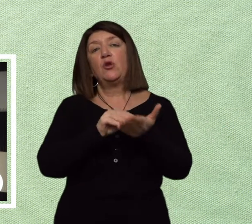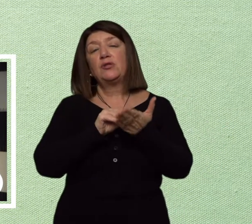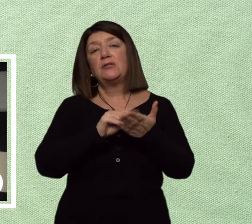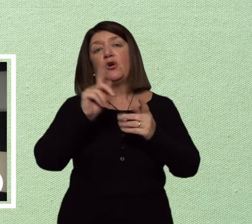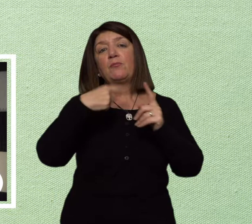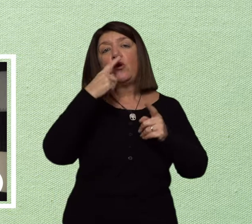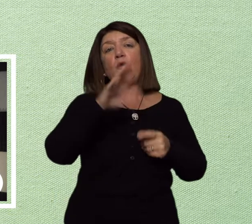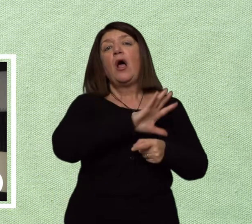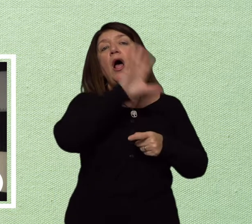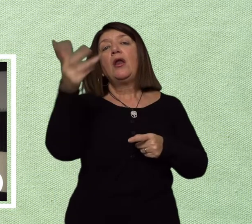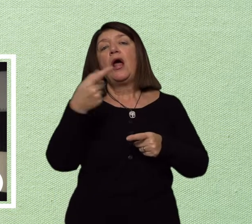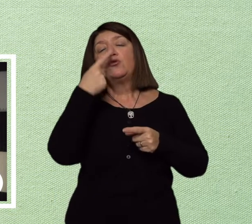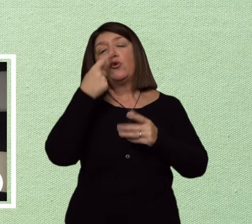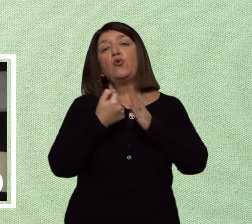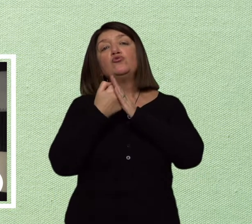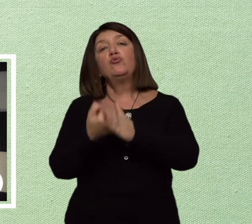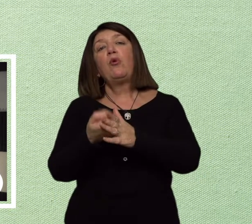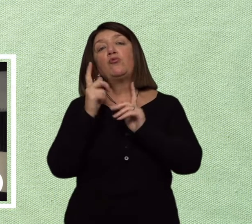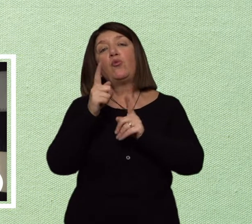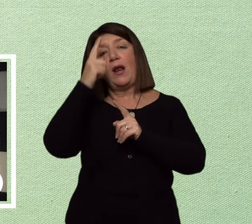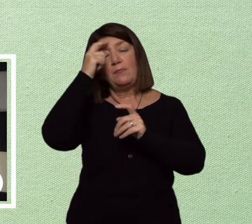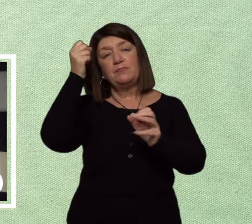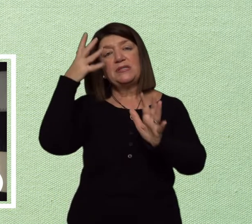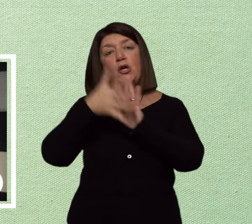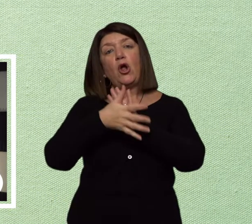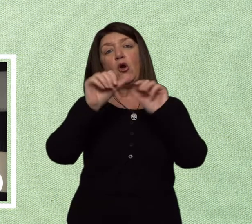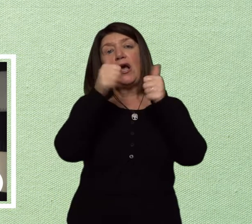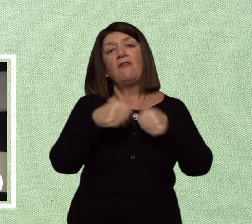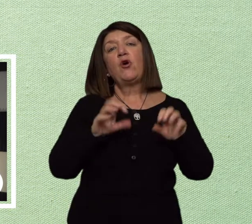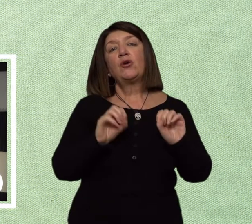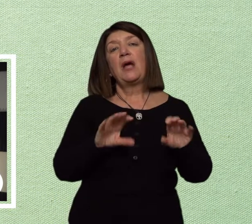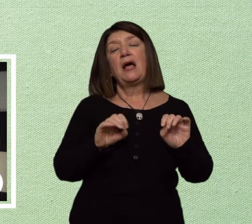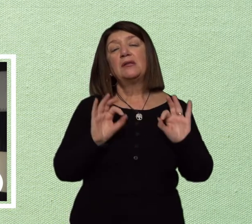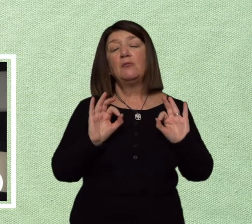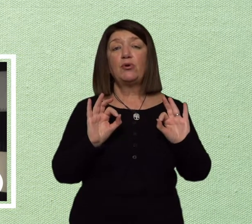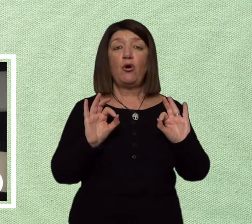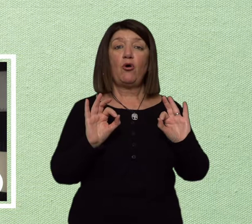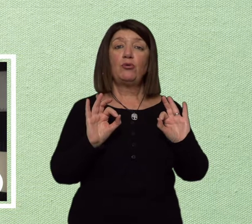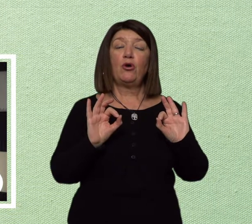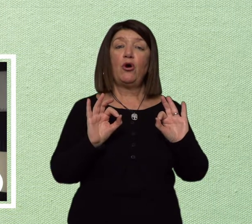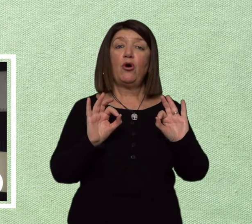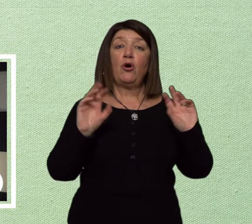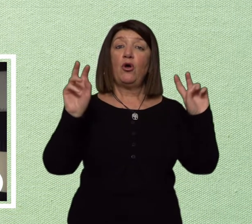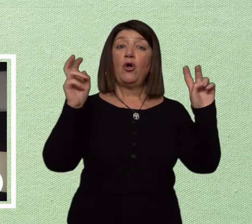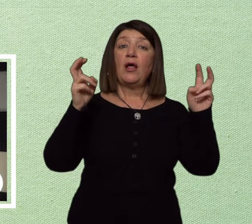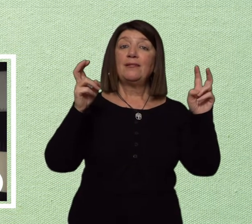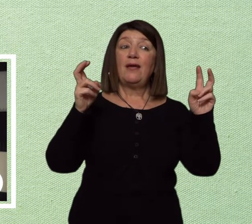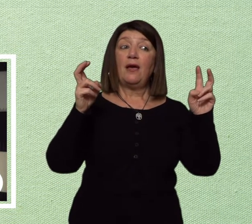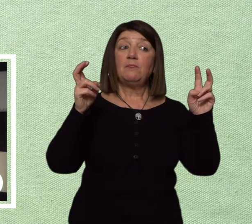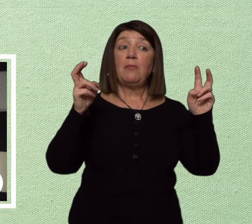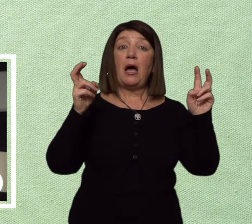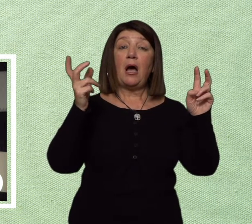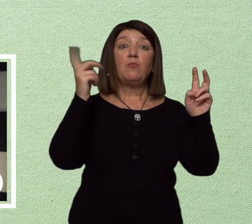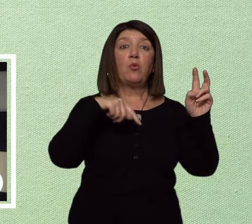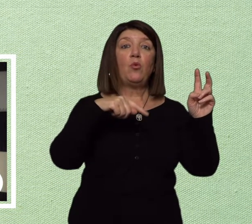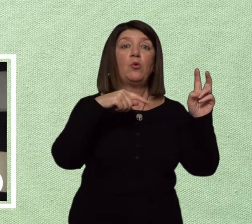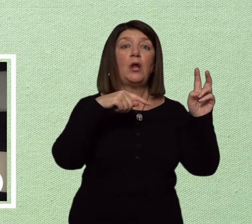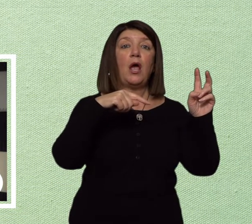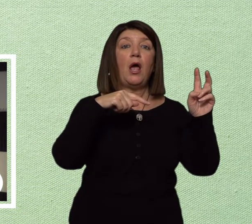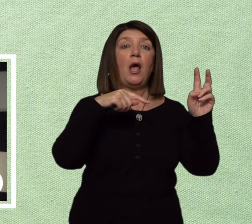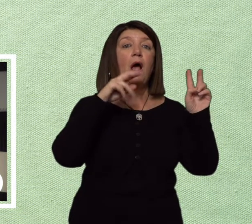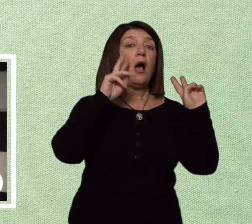di una psicologa formata, formata anche in tema di violenza e di abuso e che assiste e comunque aiuta